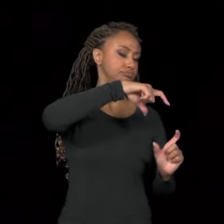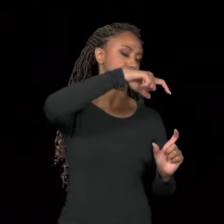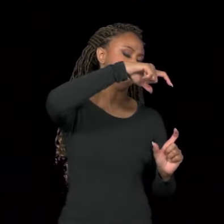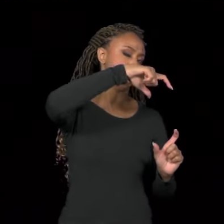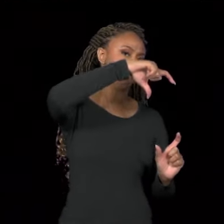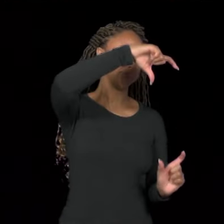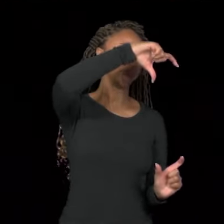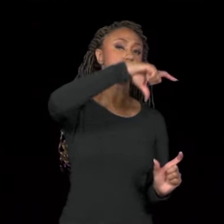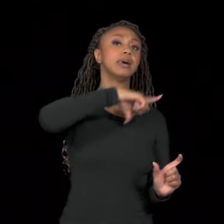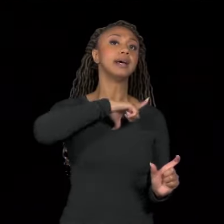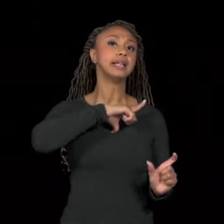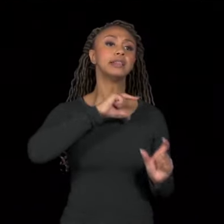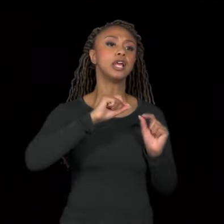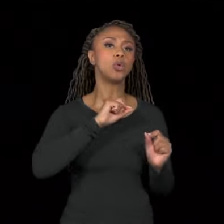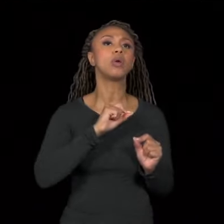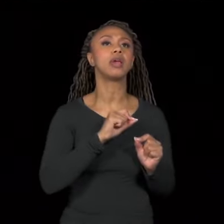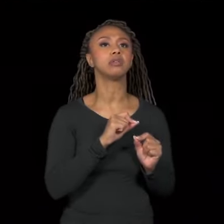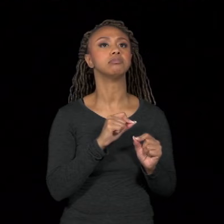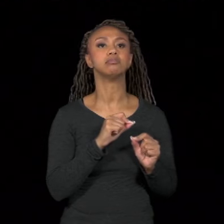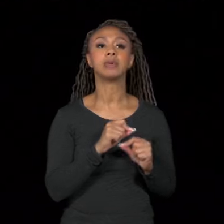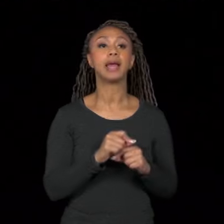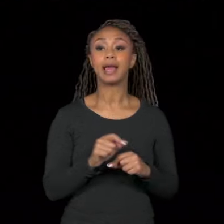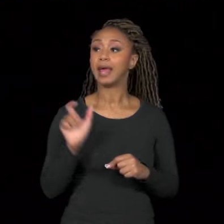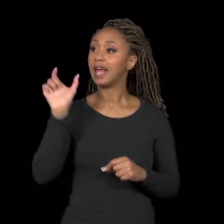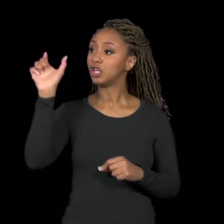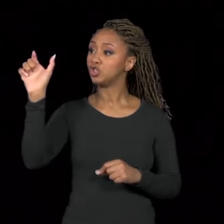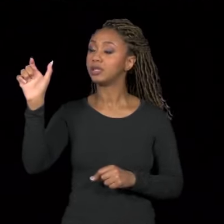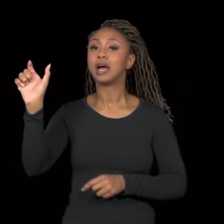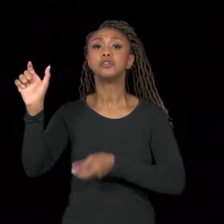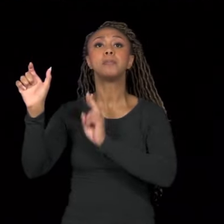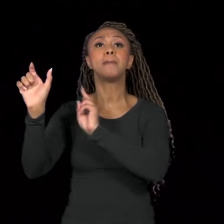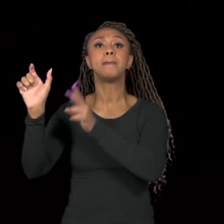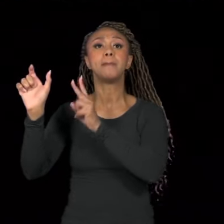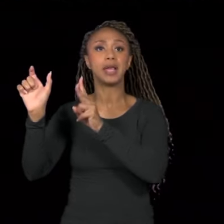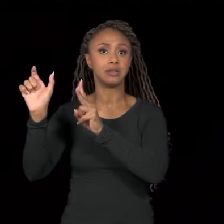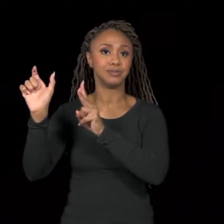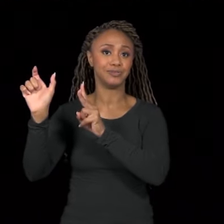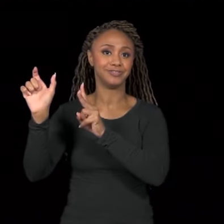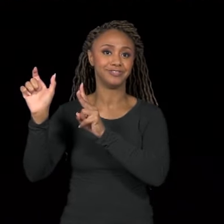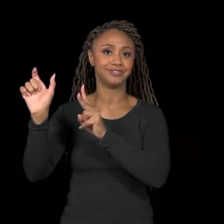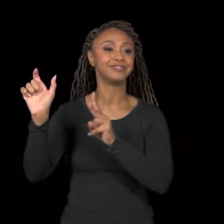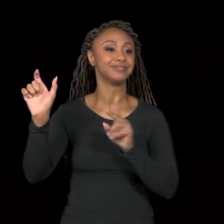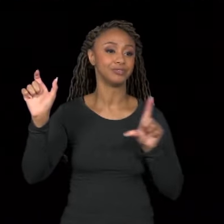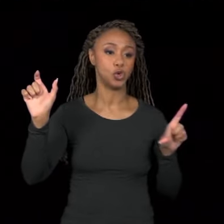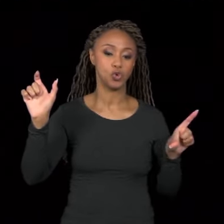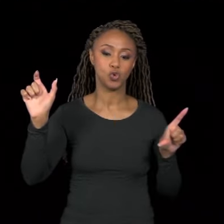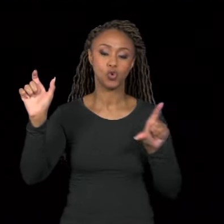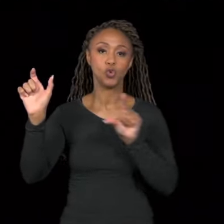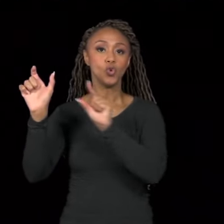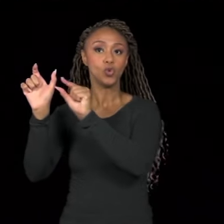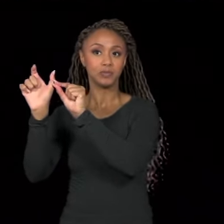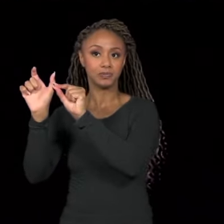ENTIDADE COM O MESMO TIPO ENTIDADE. ISSO É MUITO COMUM. NA VIDA REAL, A GENTE VAI ENCONTRAR MUITOS